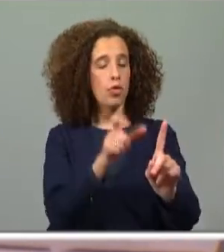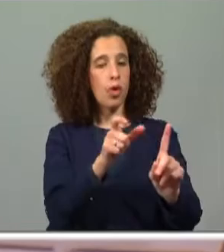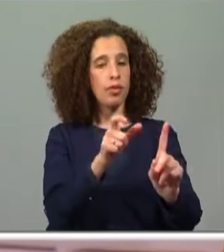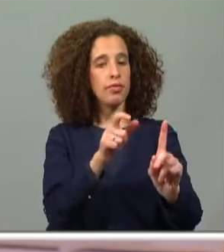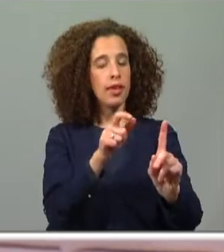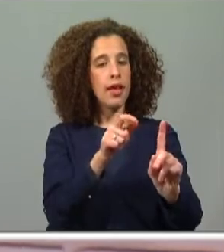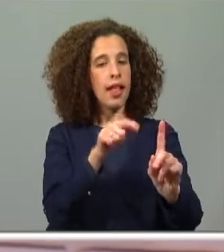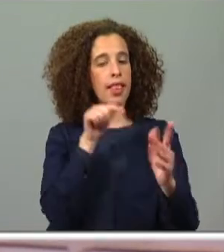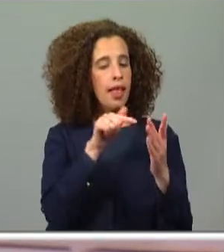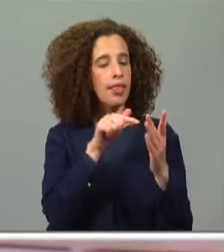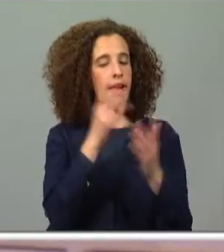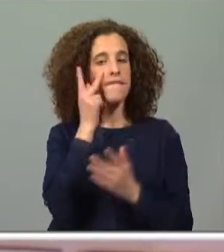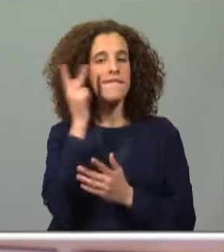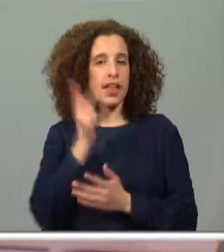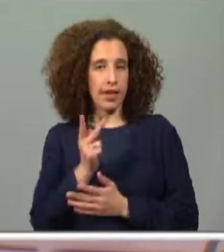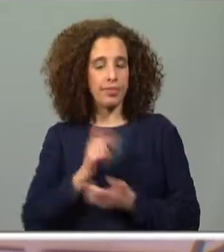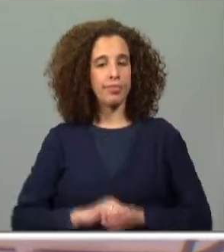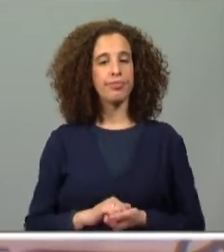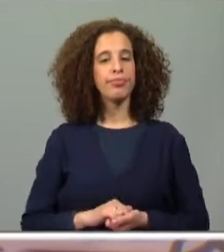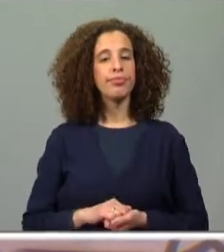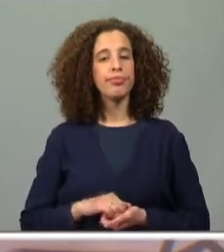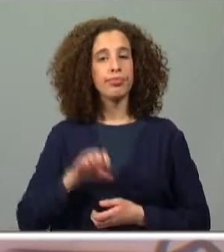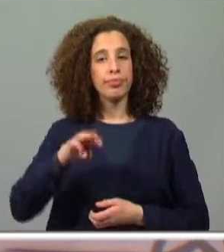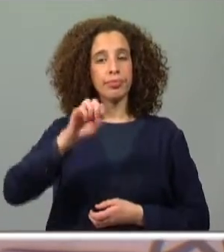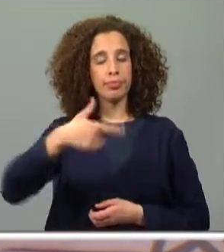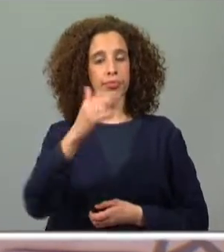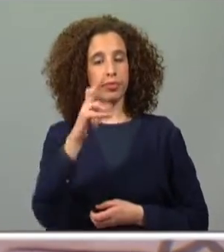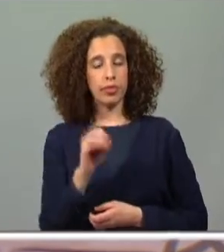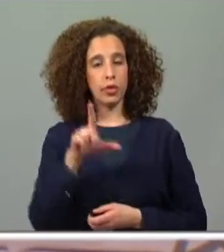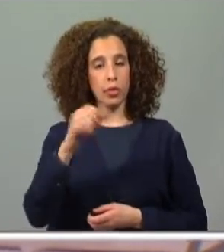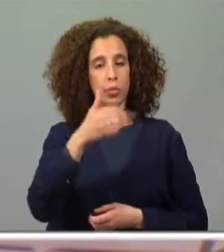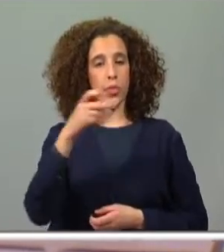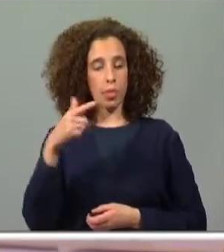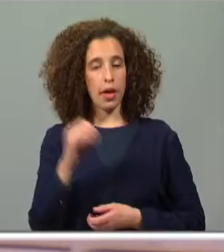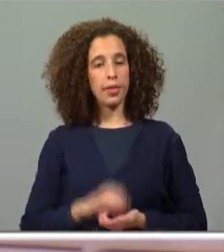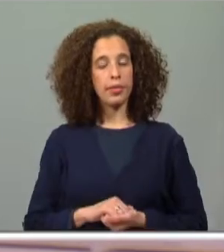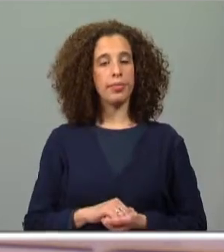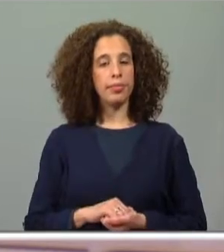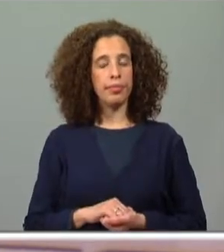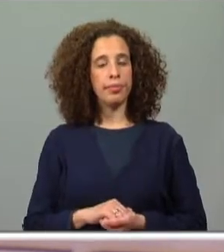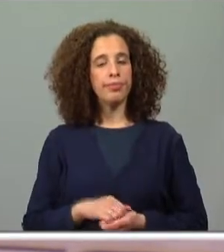habitar portanto Monteiro Lobato o autor do livro As Reinações de Narizinho dizia 因此住在這裡 作者 Monteiro Lobato正如 Reinações de Narizinho 所說的那樣